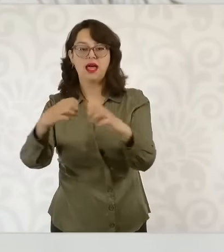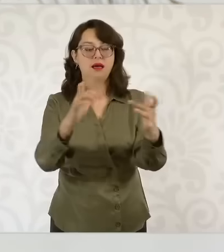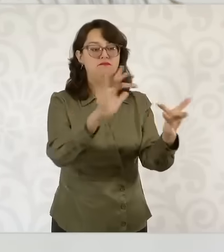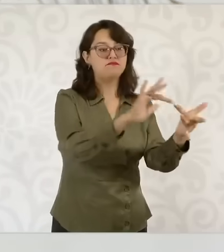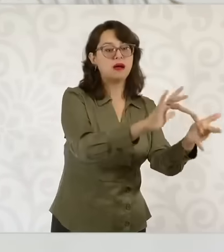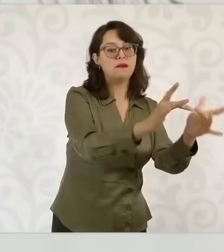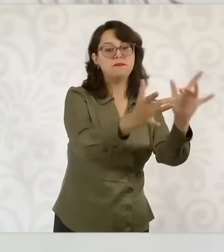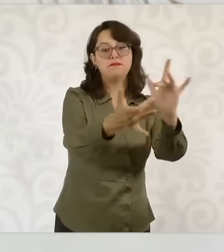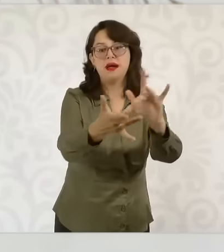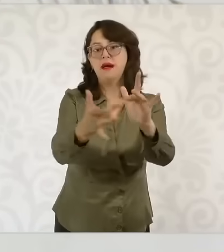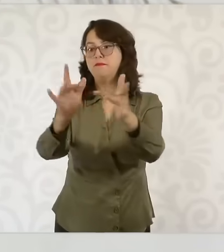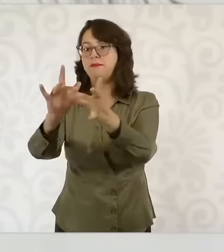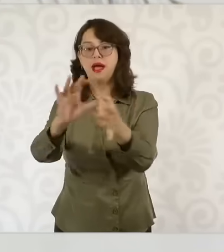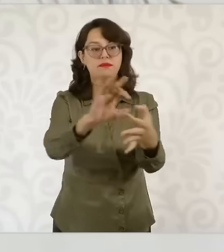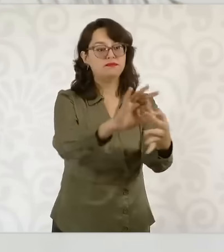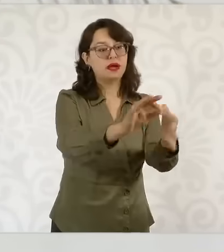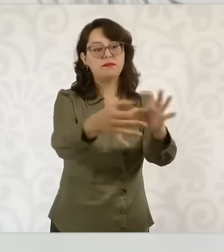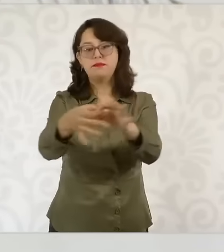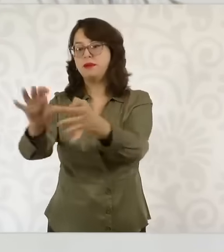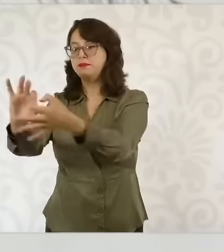¿Qué quiere decir esto?